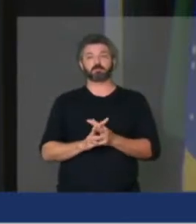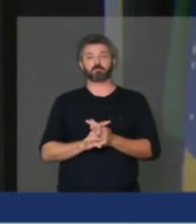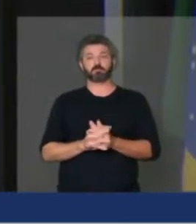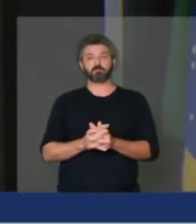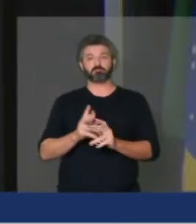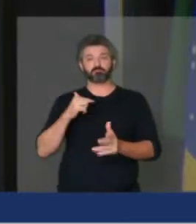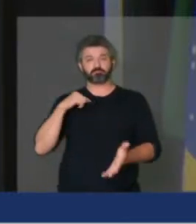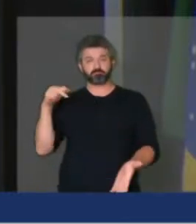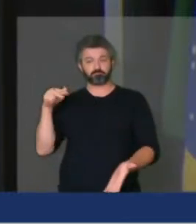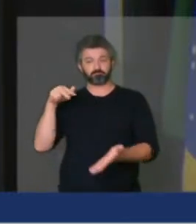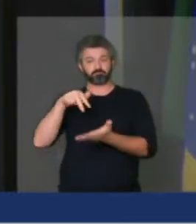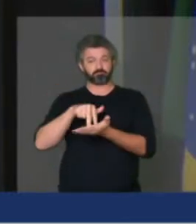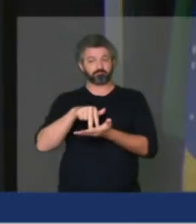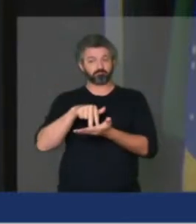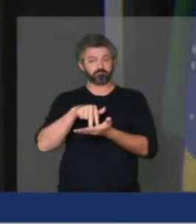COM UMA ALEGRIA... MUITO